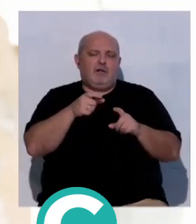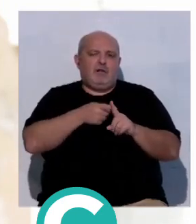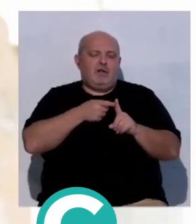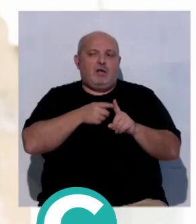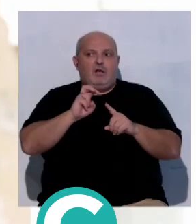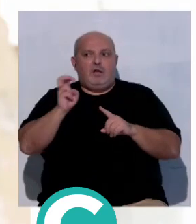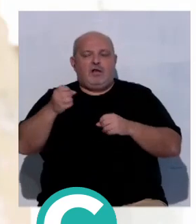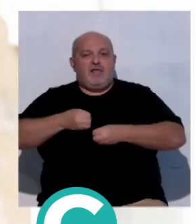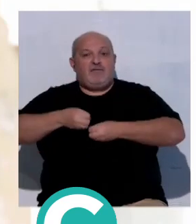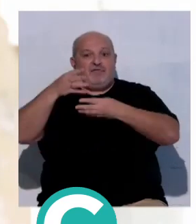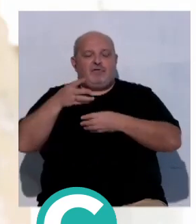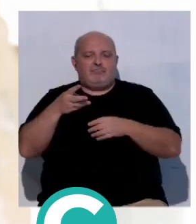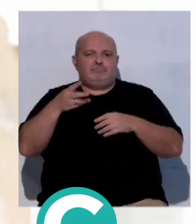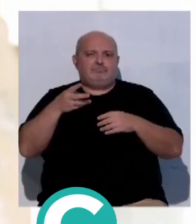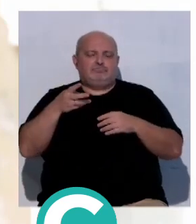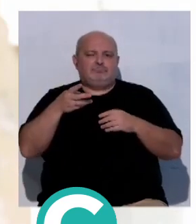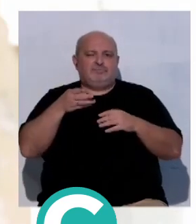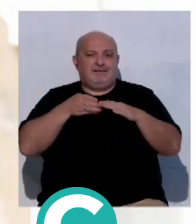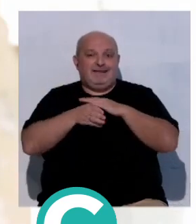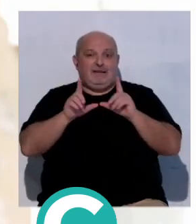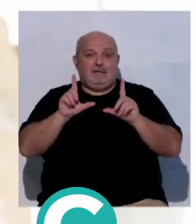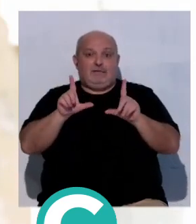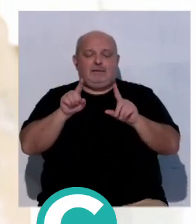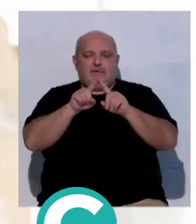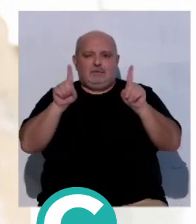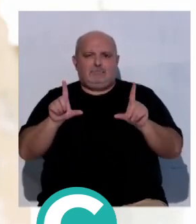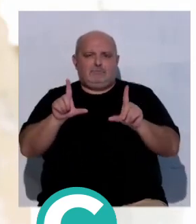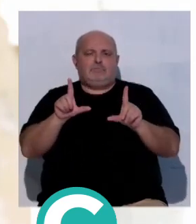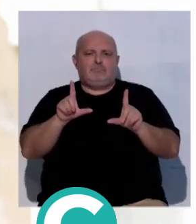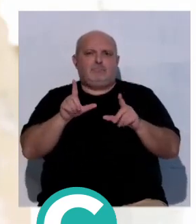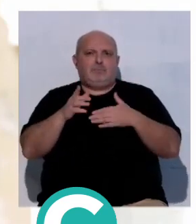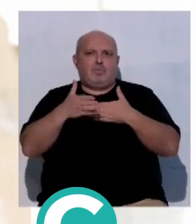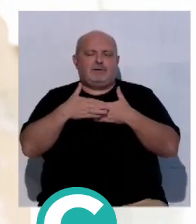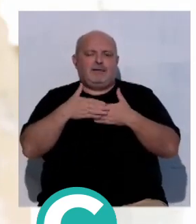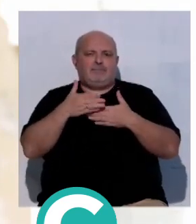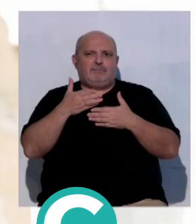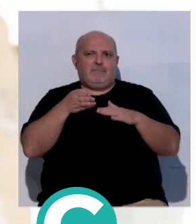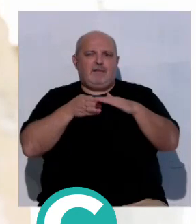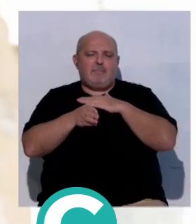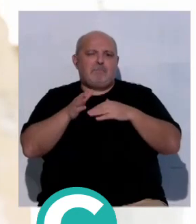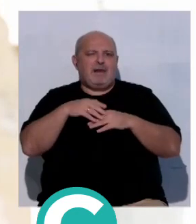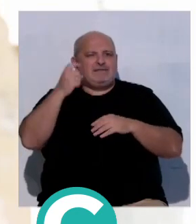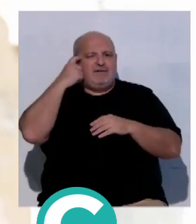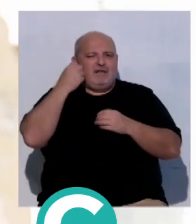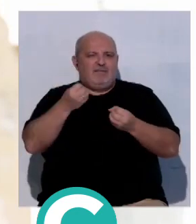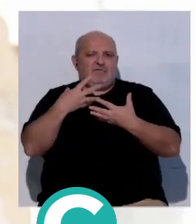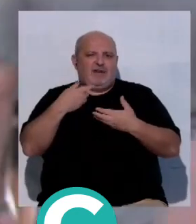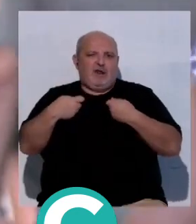como los edificios Pues a través de estos tótem eh una puerta eh abierta para para estos negocios